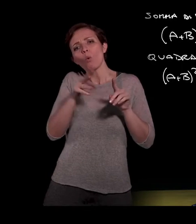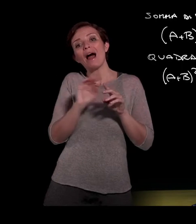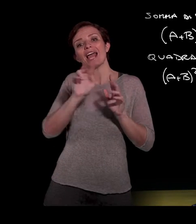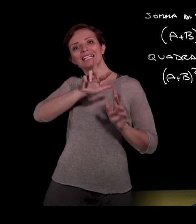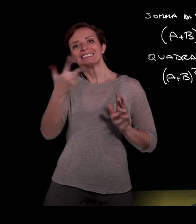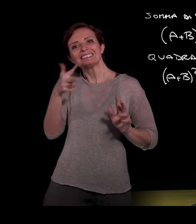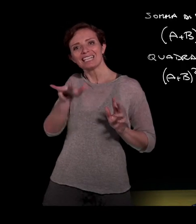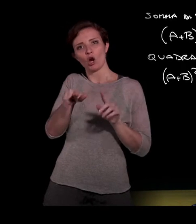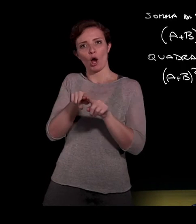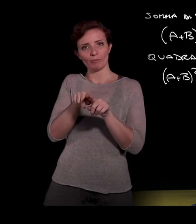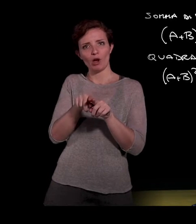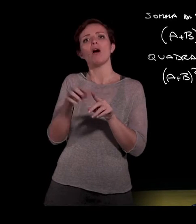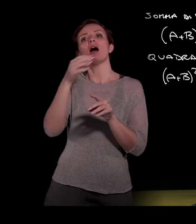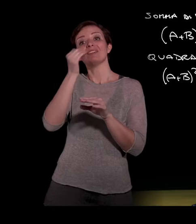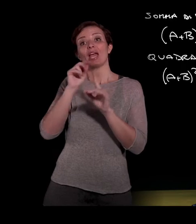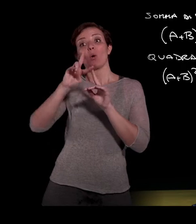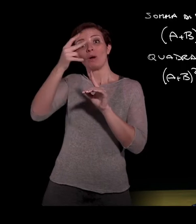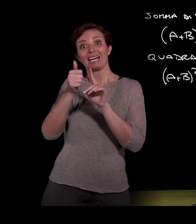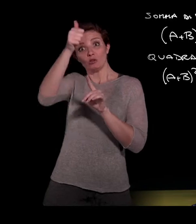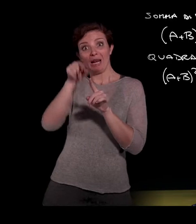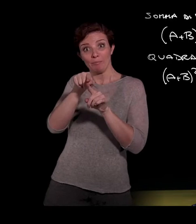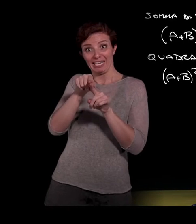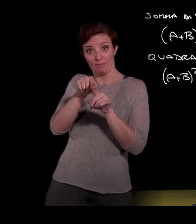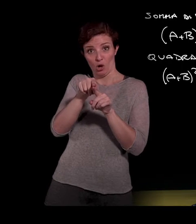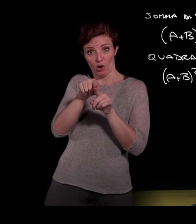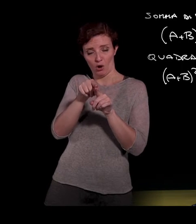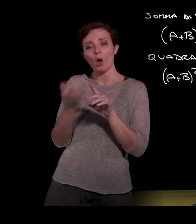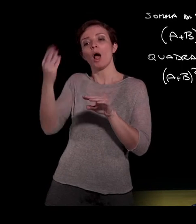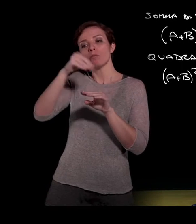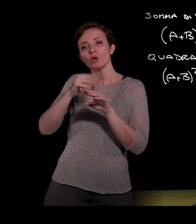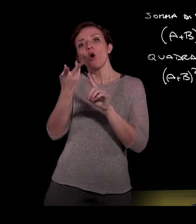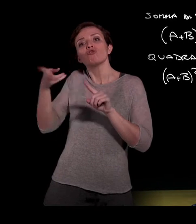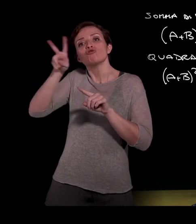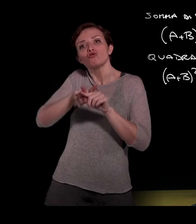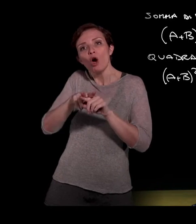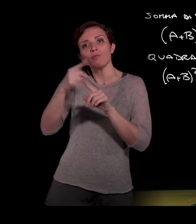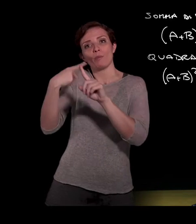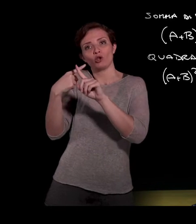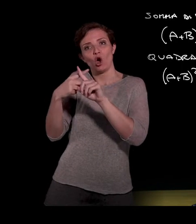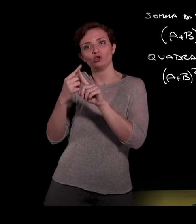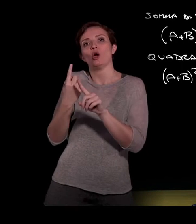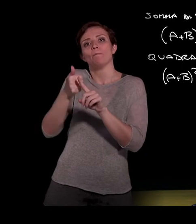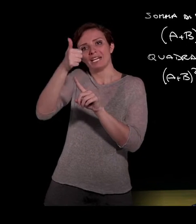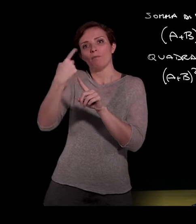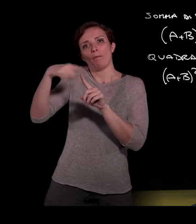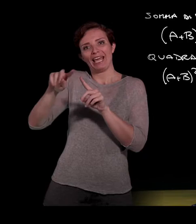caratterizzato dal quadrato del primo termine più il doppio prodotto del primo monomio per il secondo monomio,